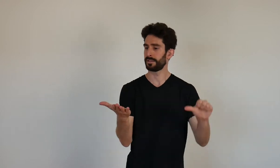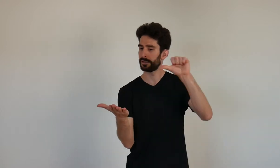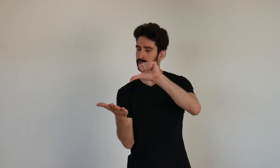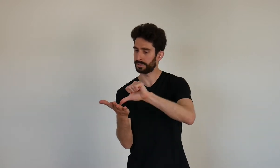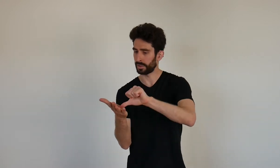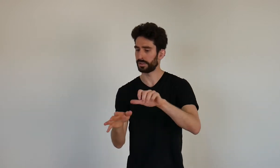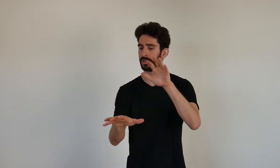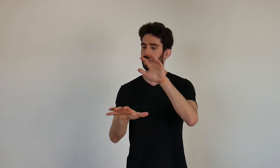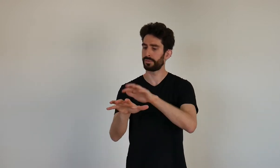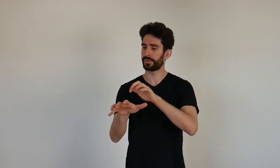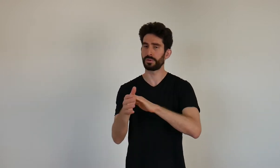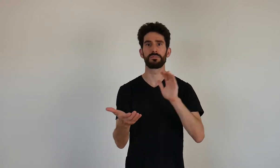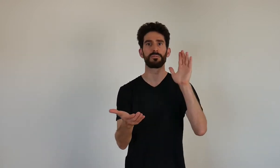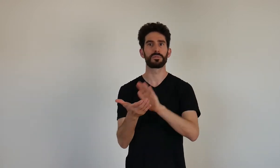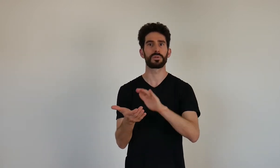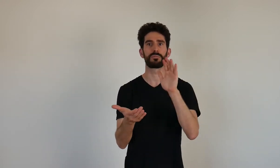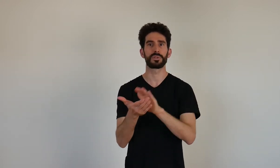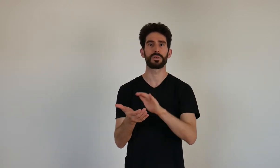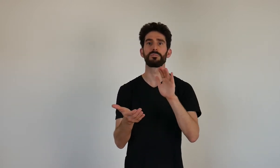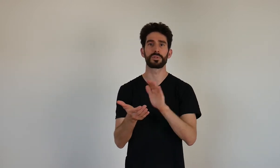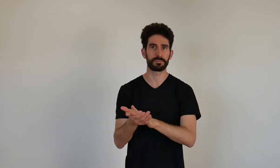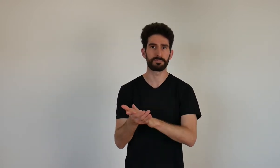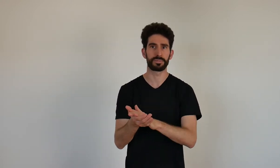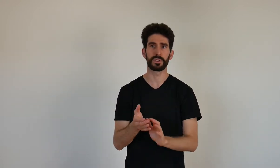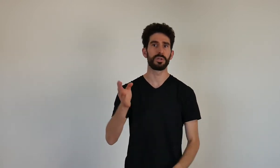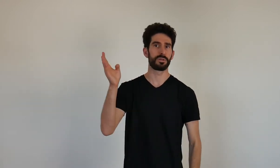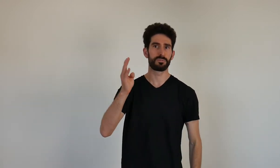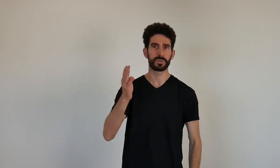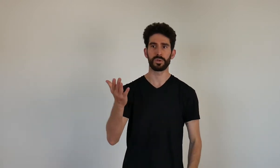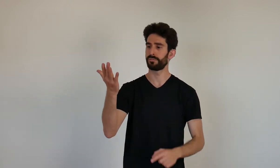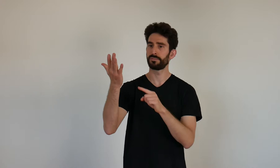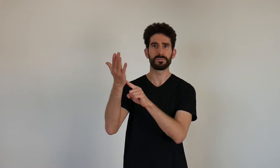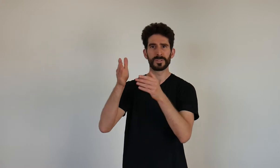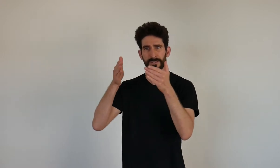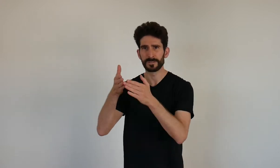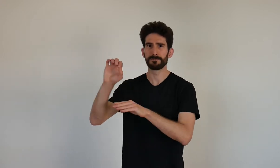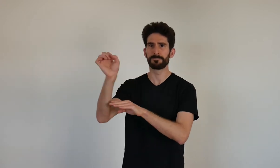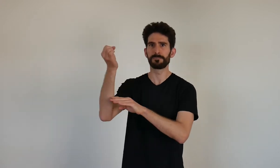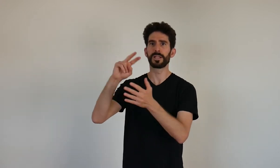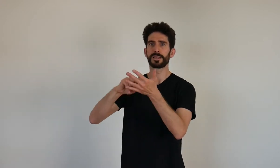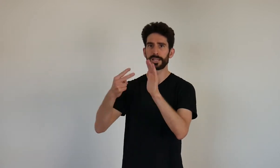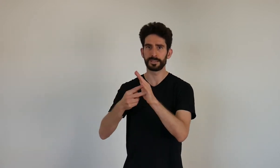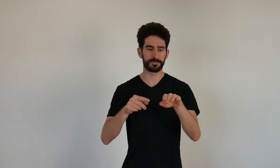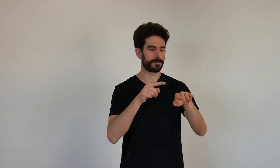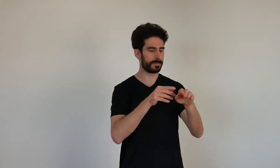"centre", "pieds", "applaudissements". Chaque main a besoin de se spécialiser vers sa fonction technique